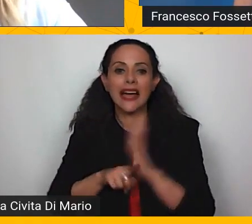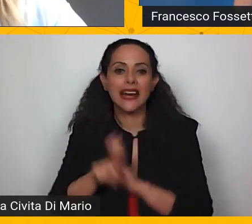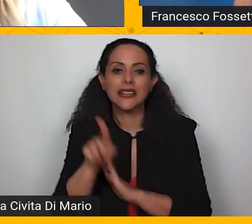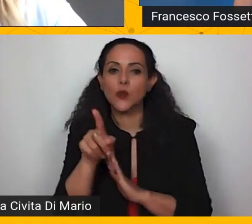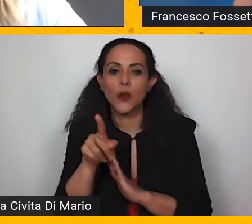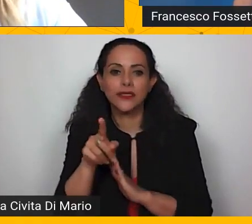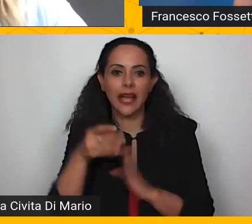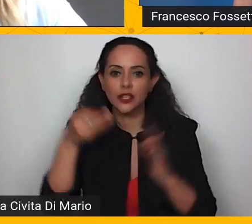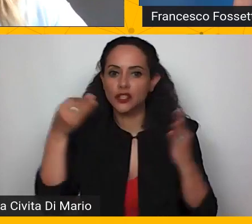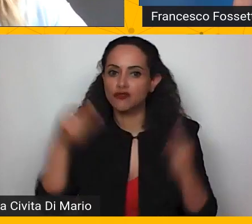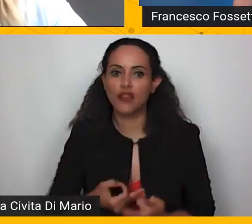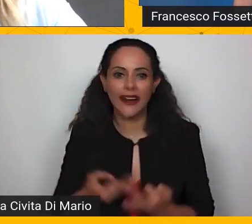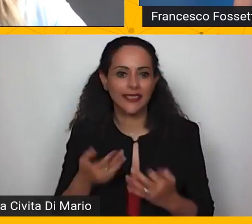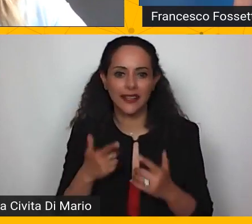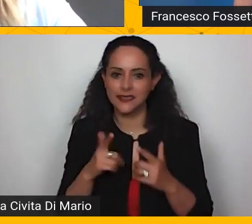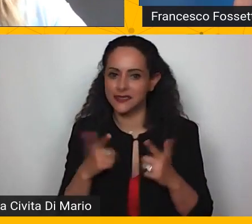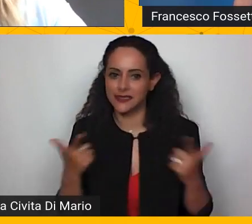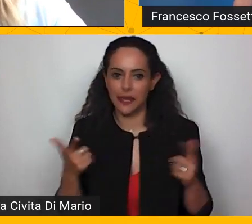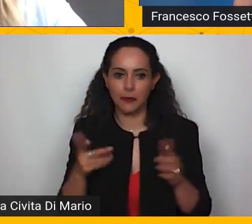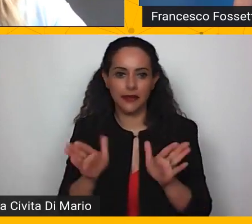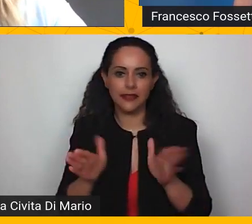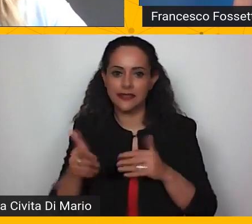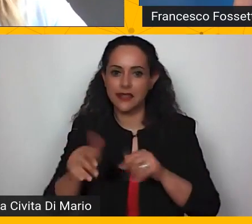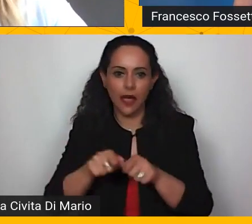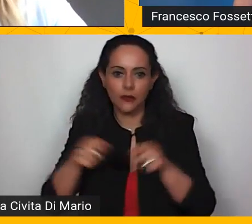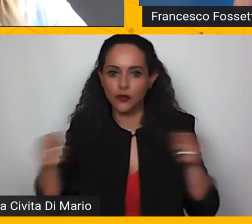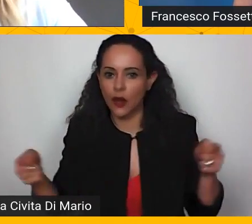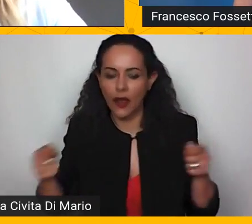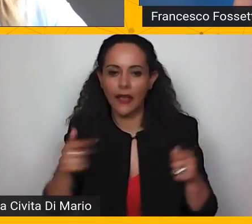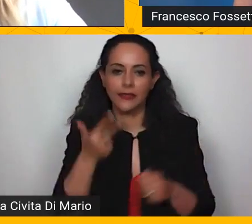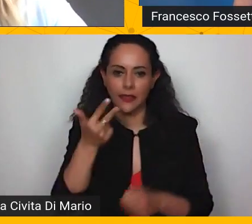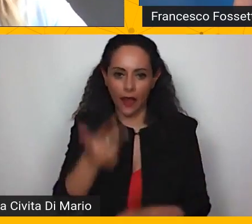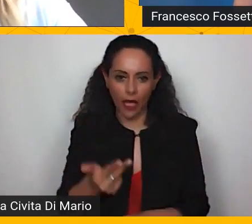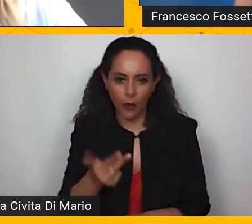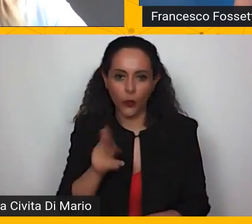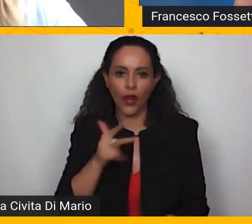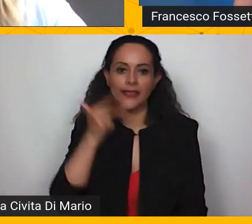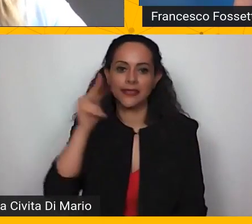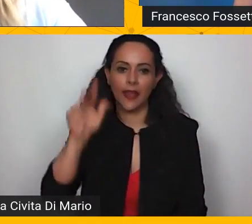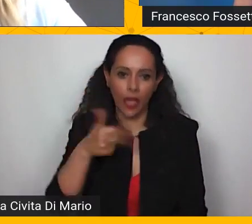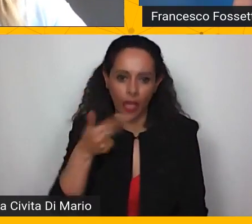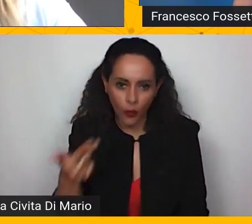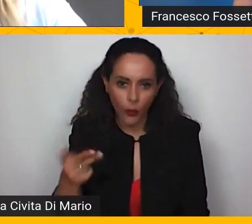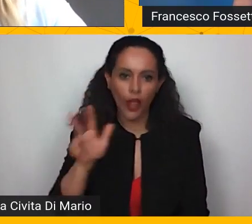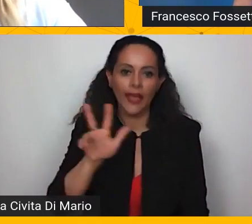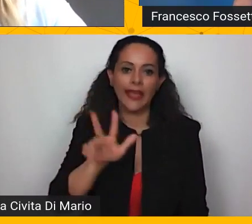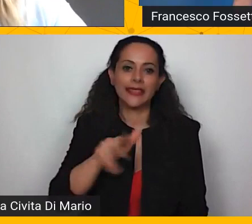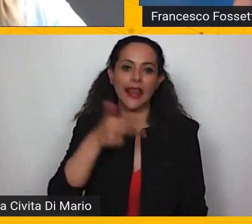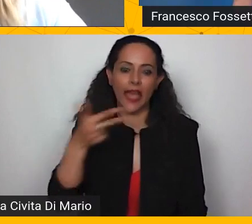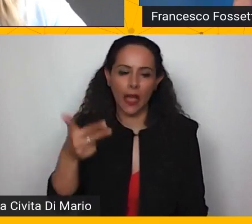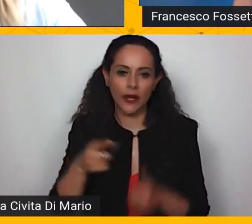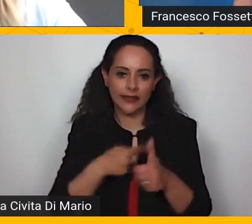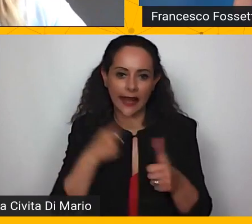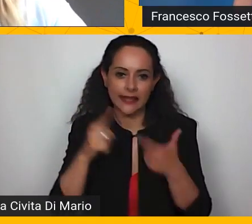nessuna certezza del risultato quindi uno può anche comprare tre euro e altri euro e altri